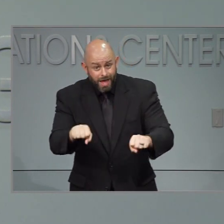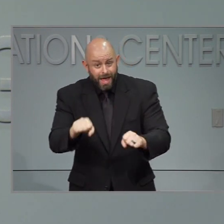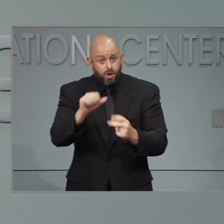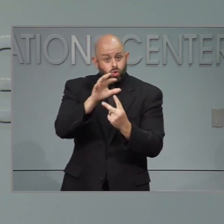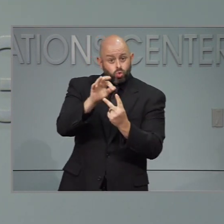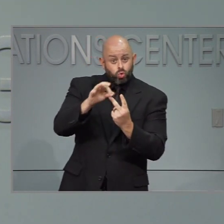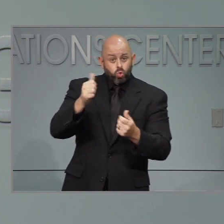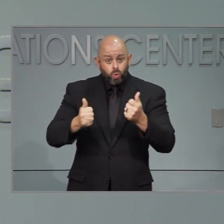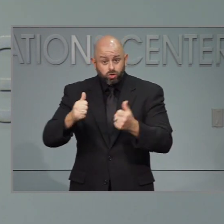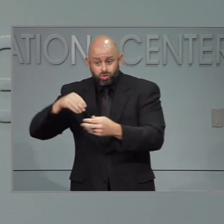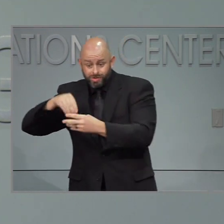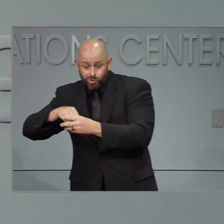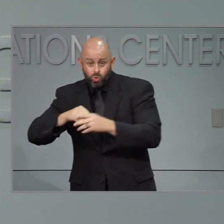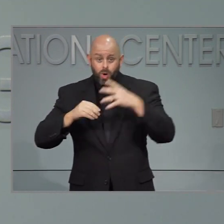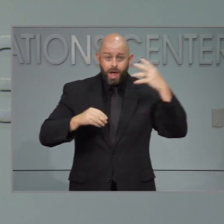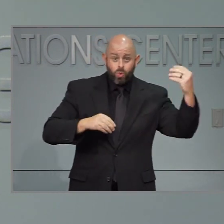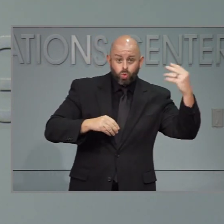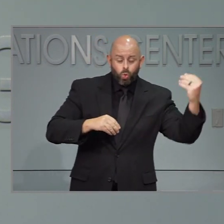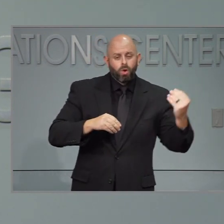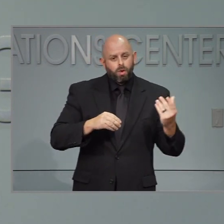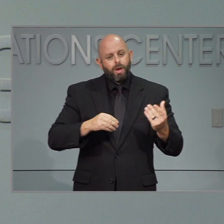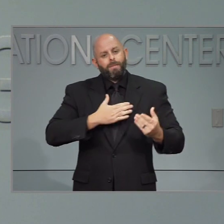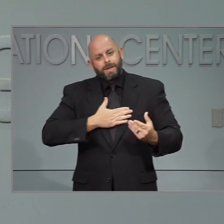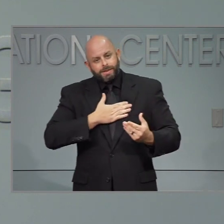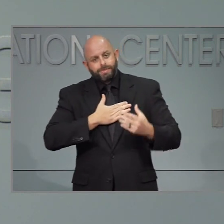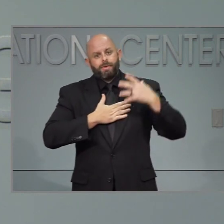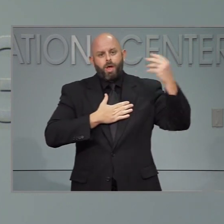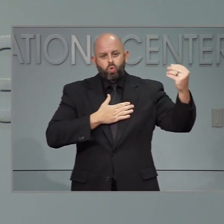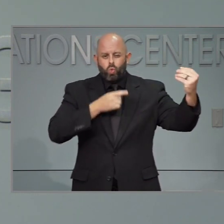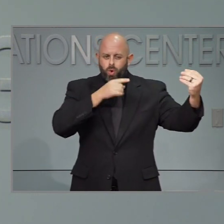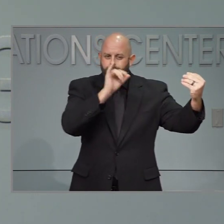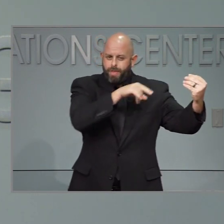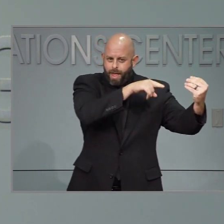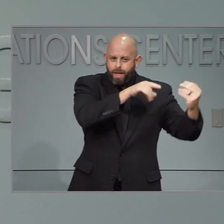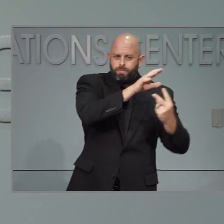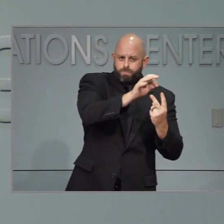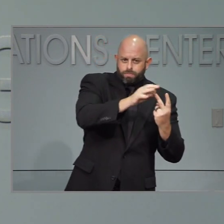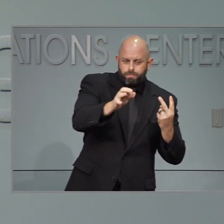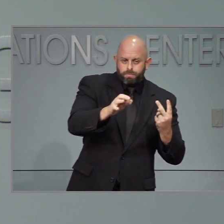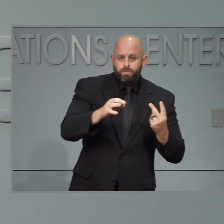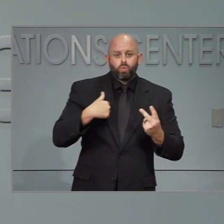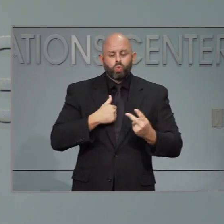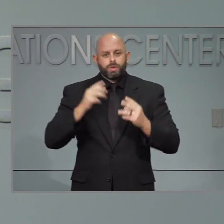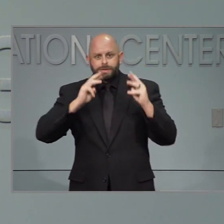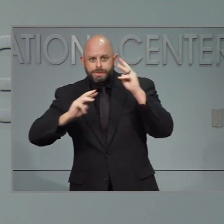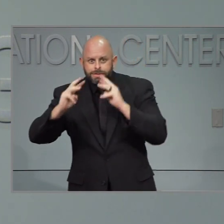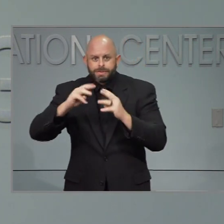el atizando las cosas al aire libre. Libre. Lo peligro más